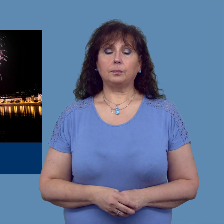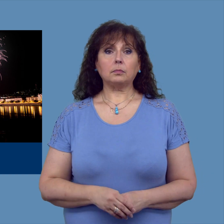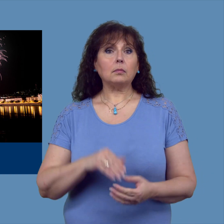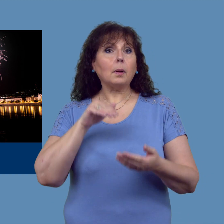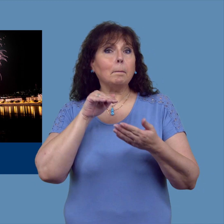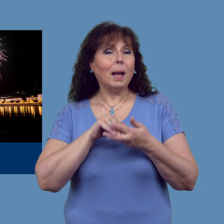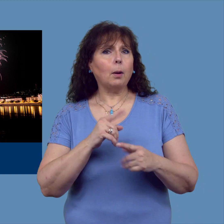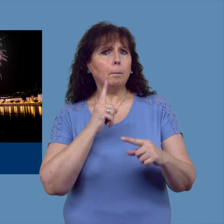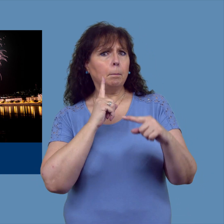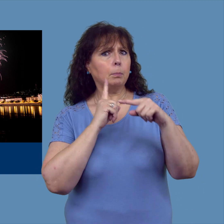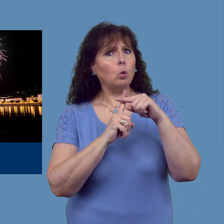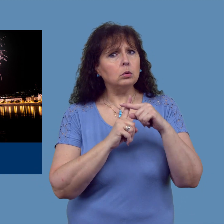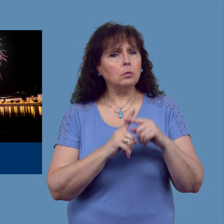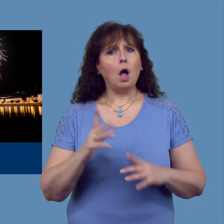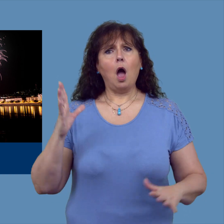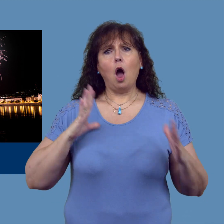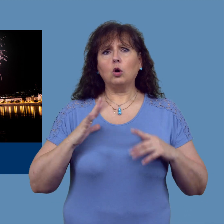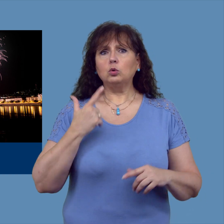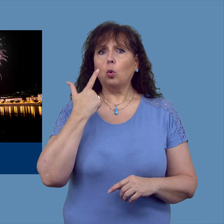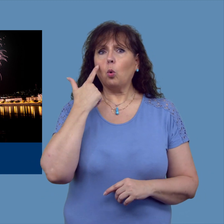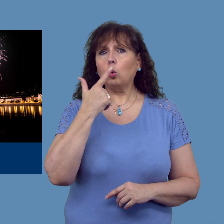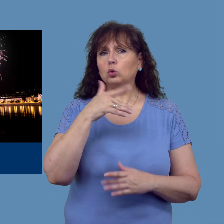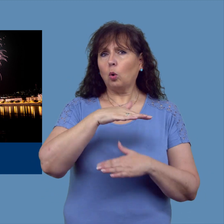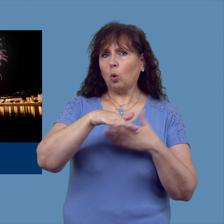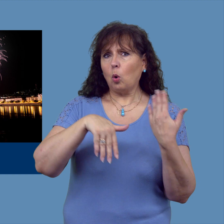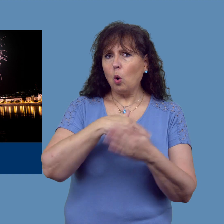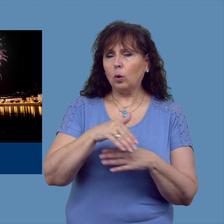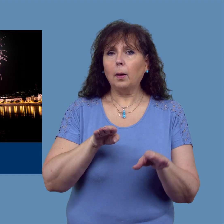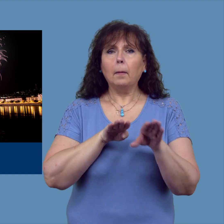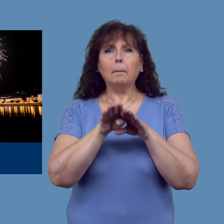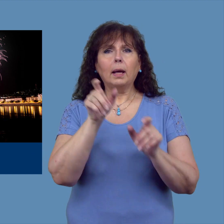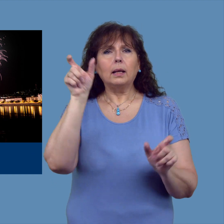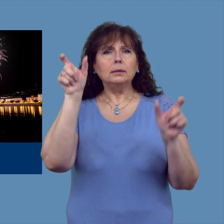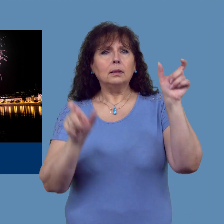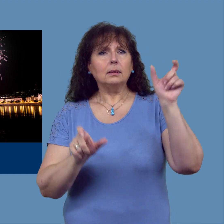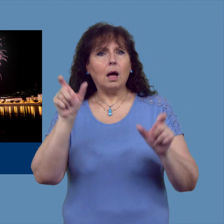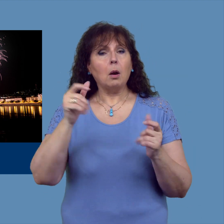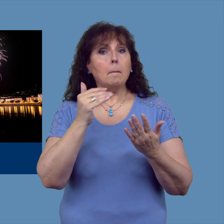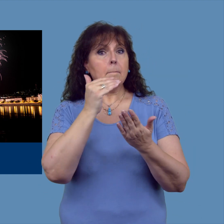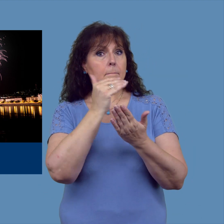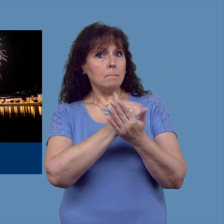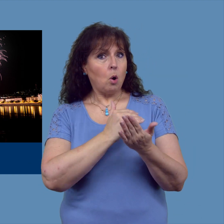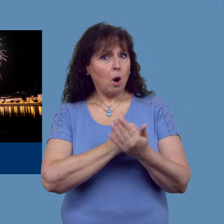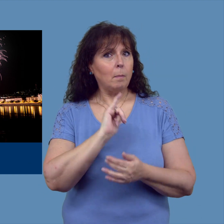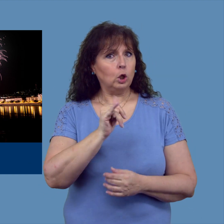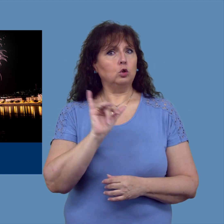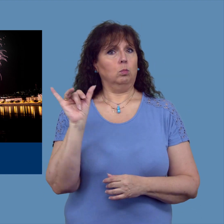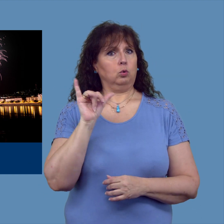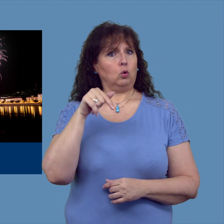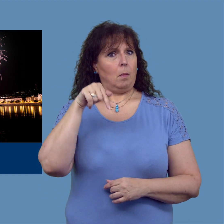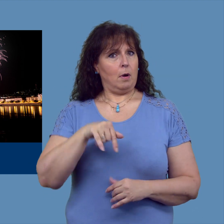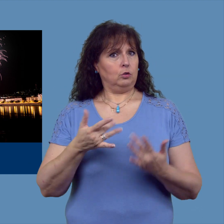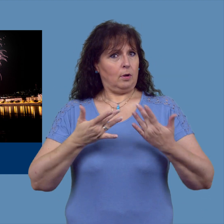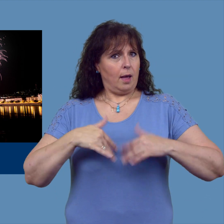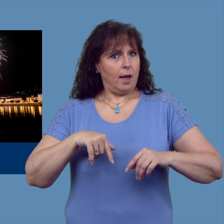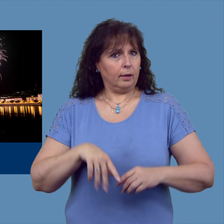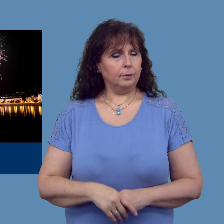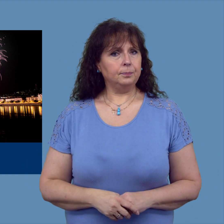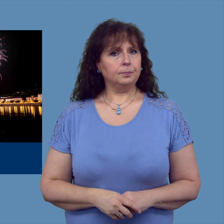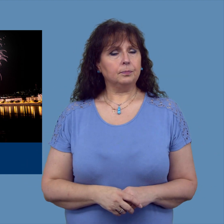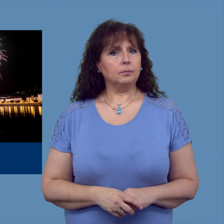ráadásul az ünnepségek idején diplomáciai események is zajlanak a fővárosban.